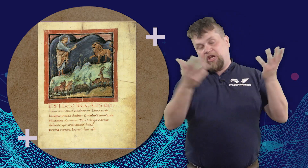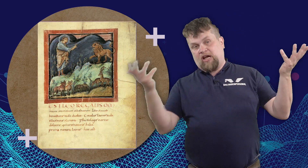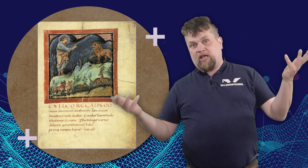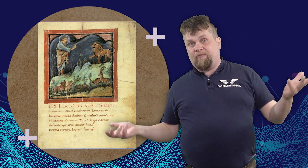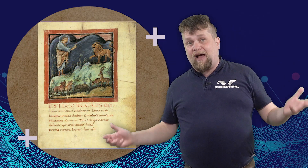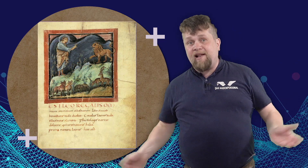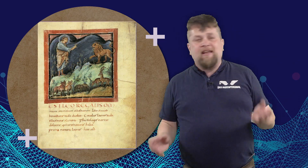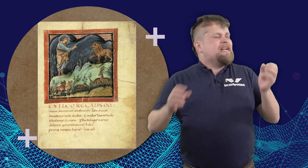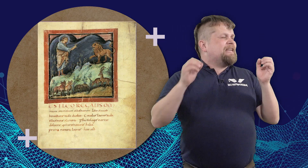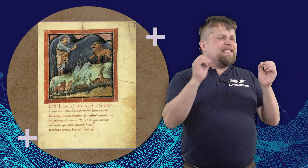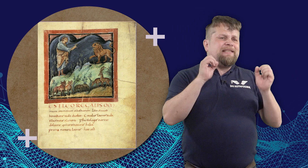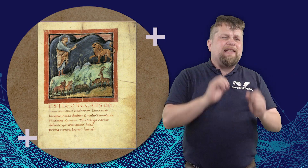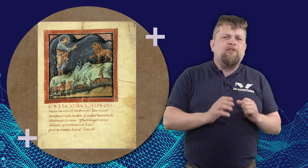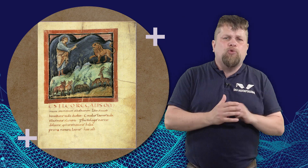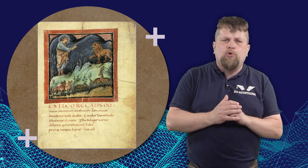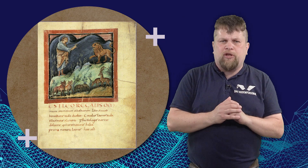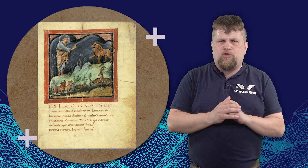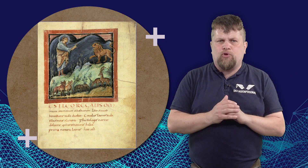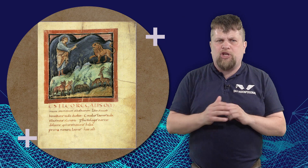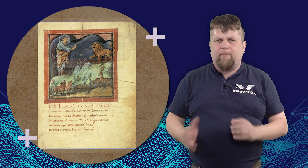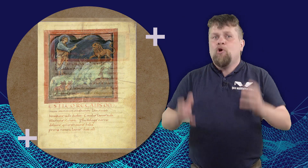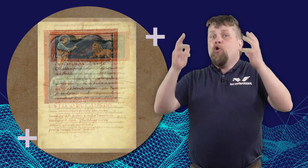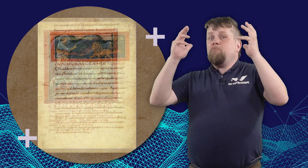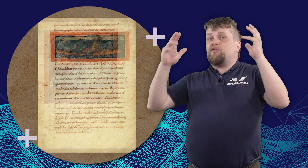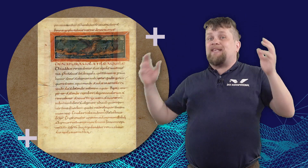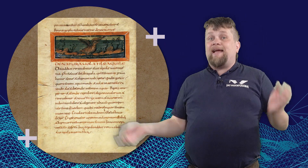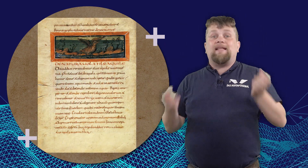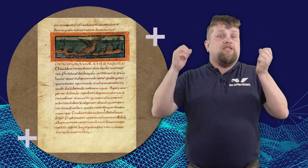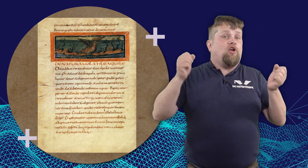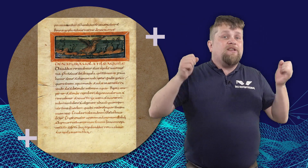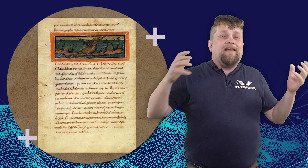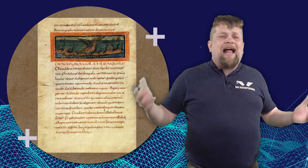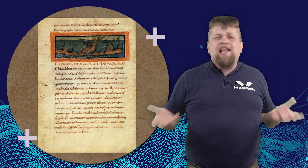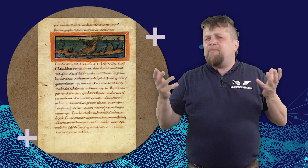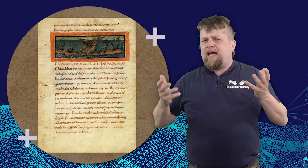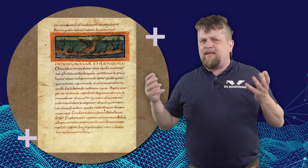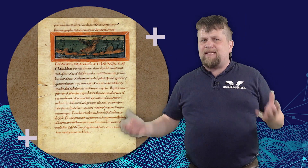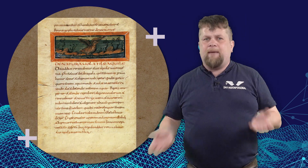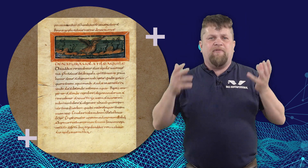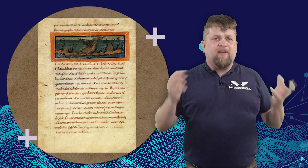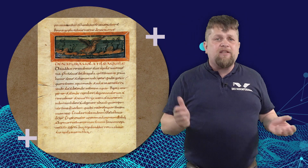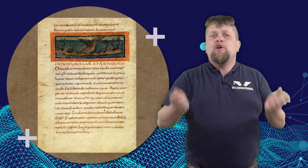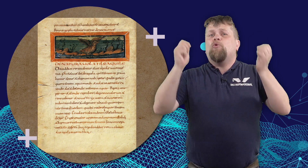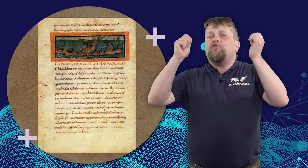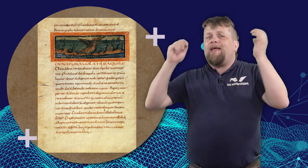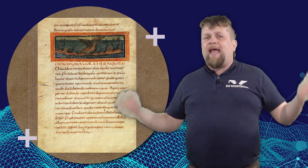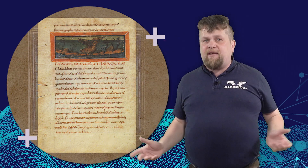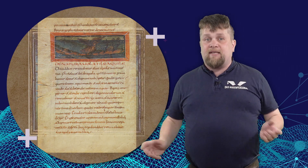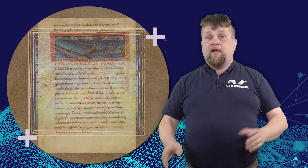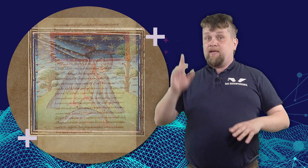je nach ihrem Verhalten, christlichen Tugenden zugeschrieben, um zu zeigen, dass Gott in allen Bereichen des Lebens wirkt und zu erkennen ist.